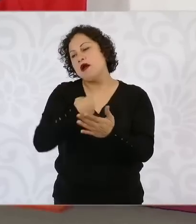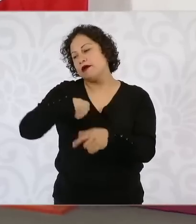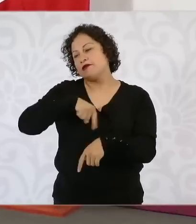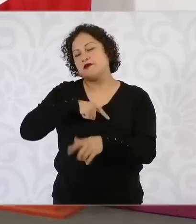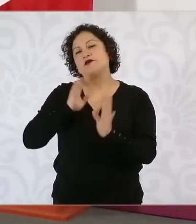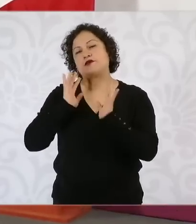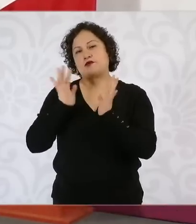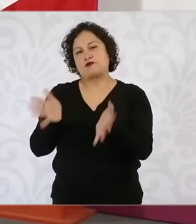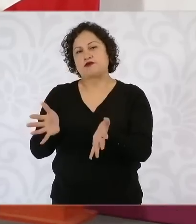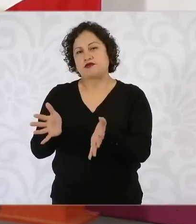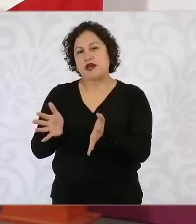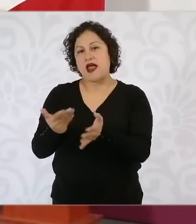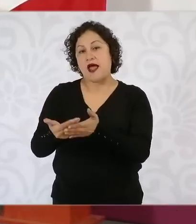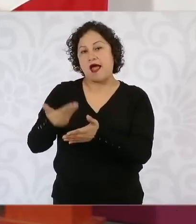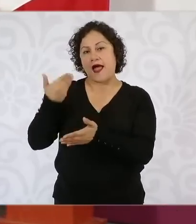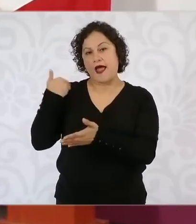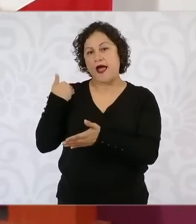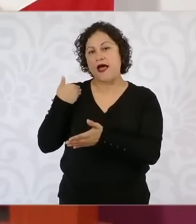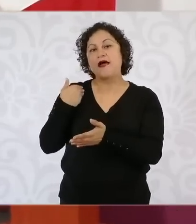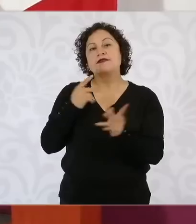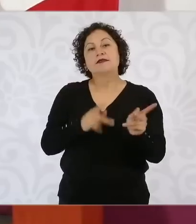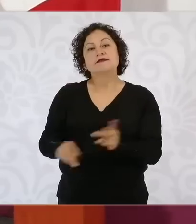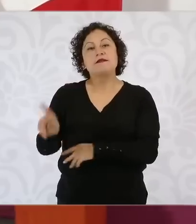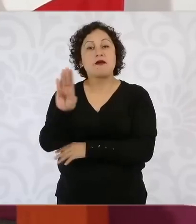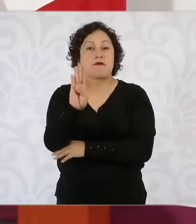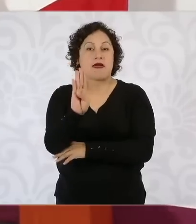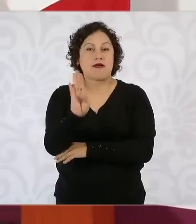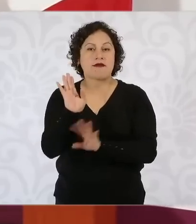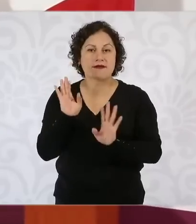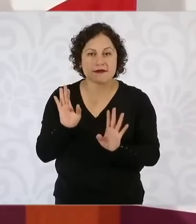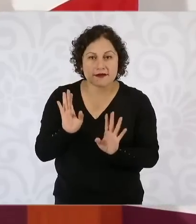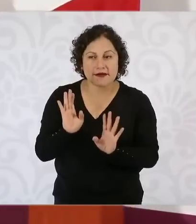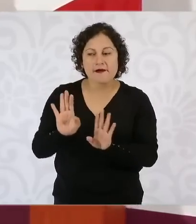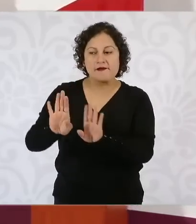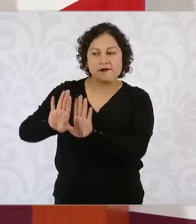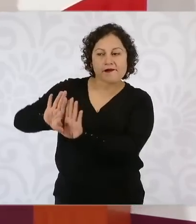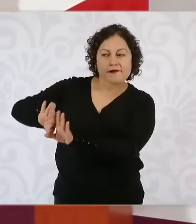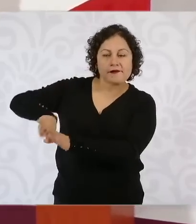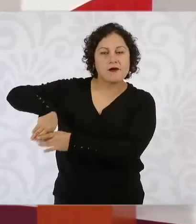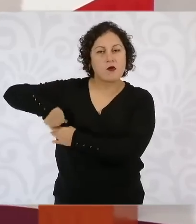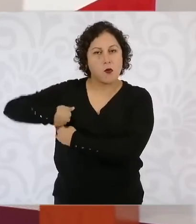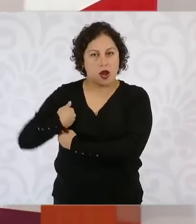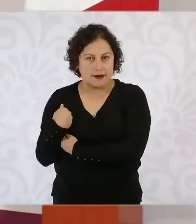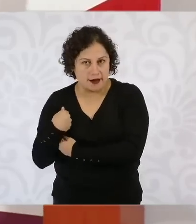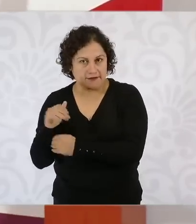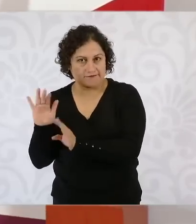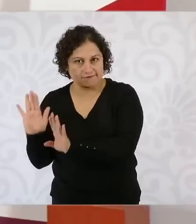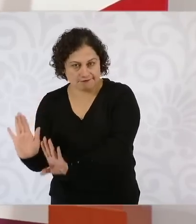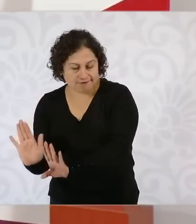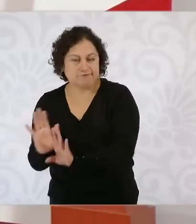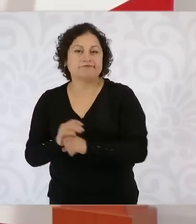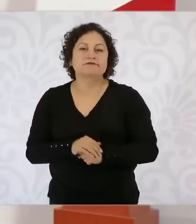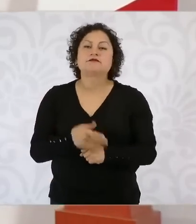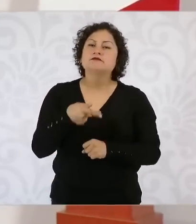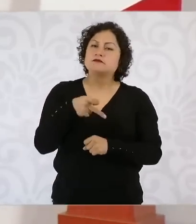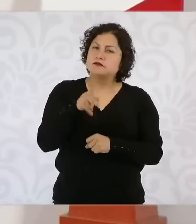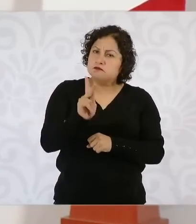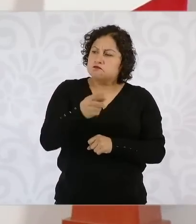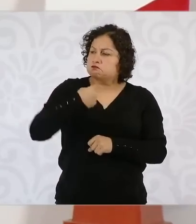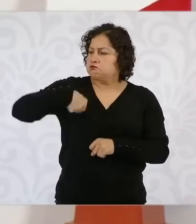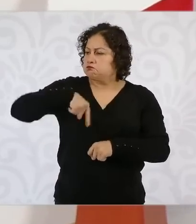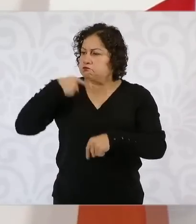B lo guardamos Por lo pronto eh eh pero fue muy importante y entre otras cosas también